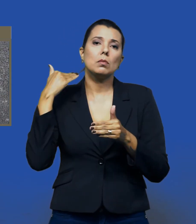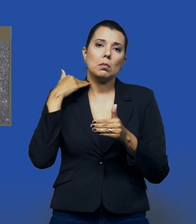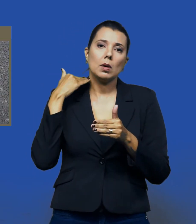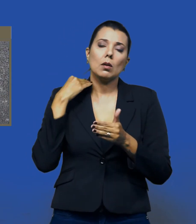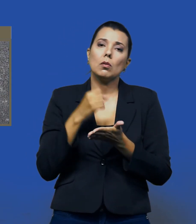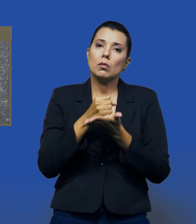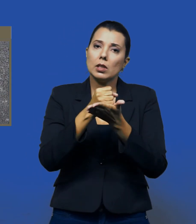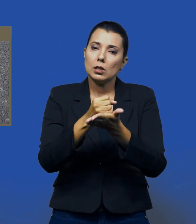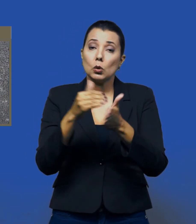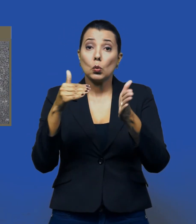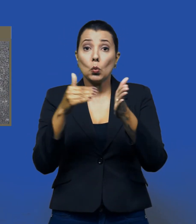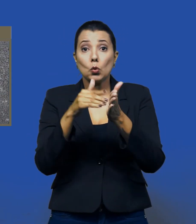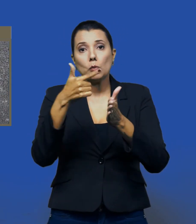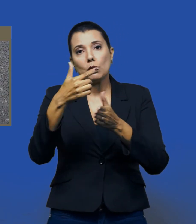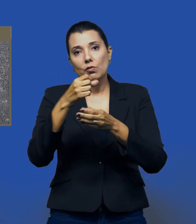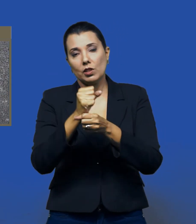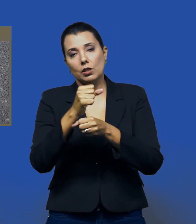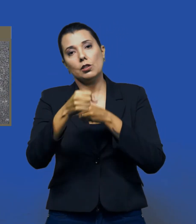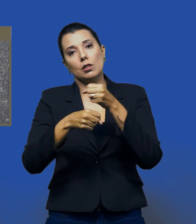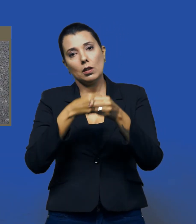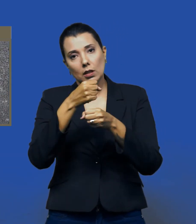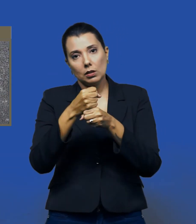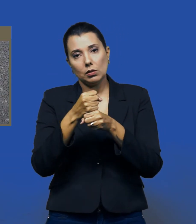concedidos pelo banco nos últimos 20 anos.